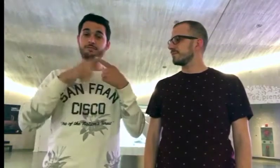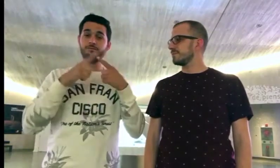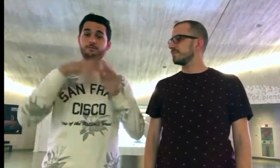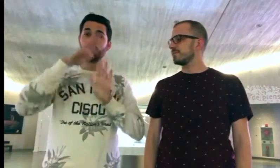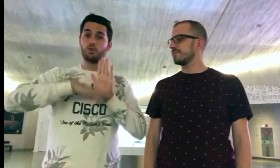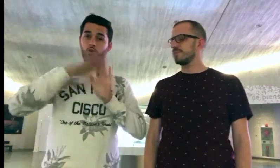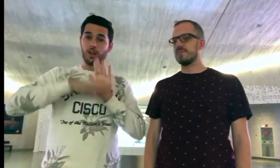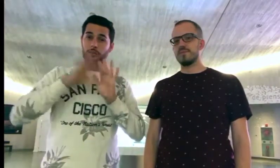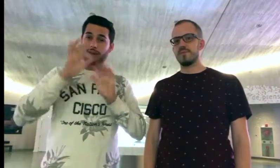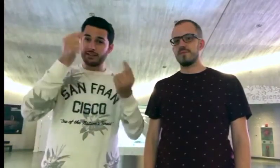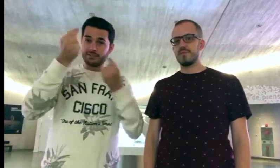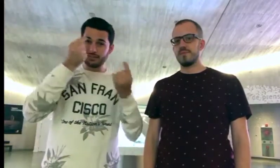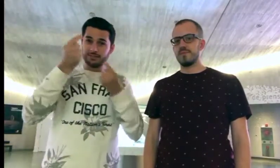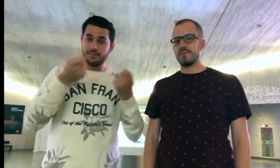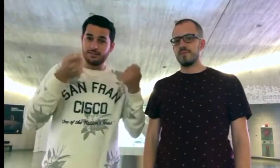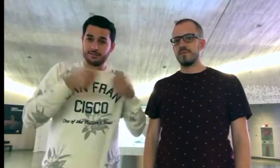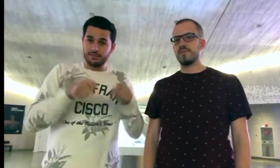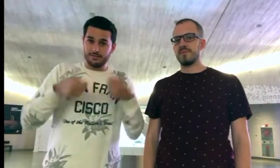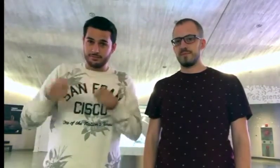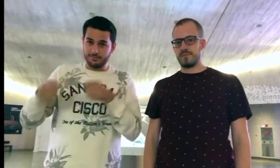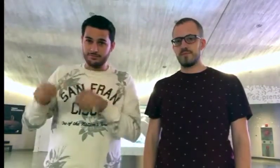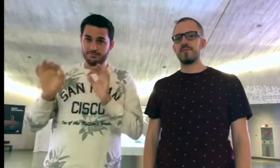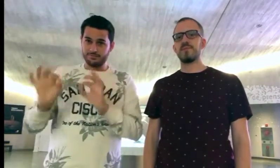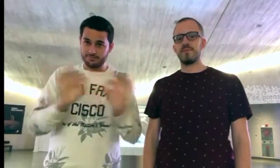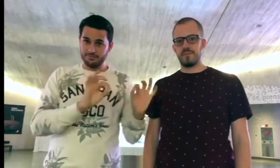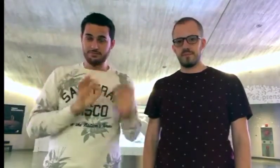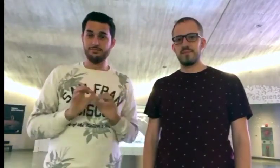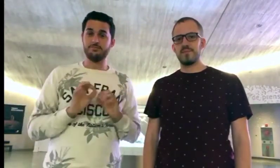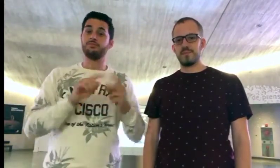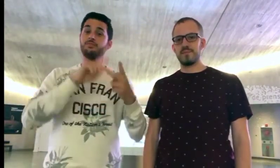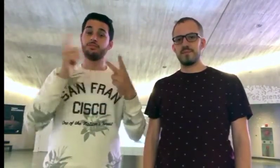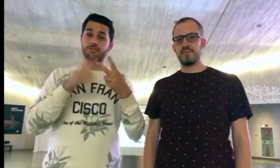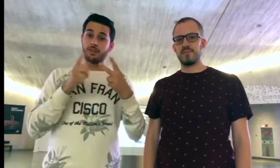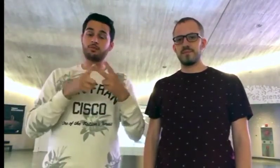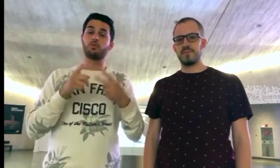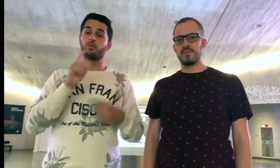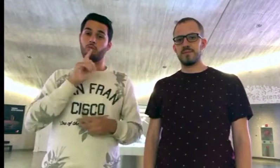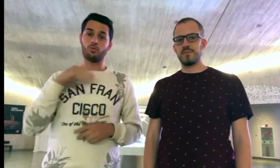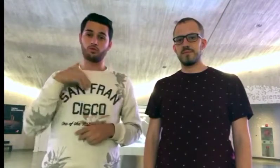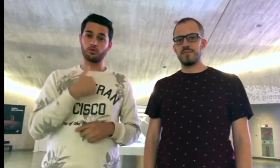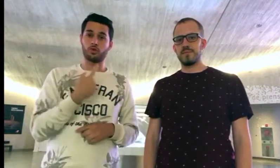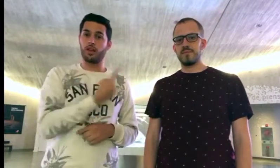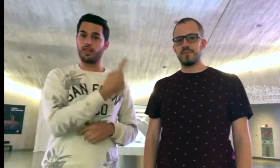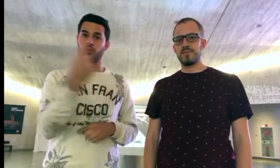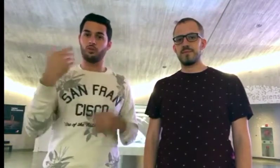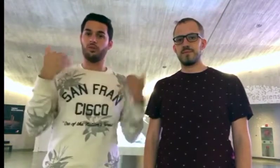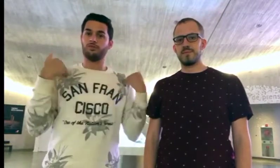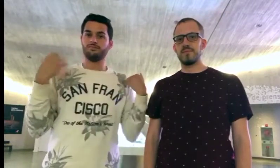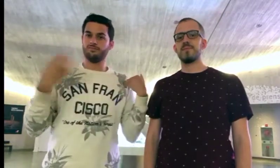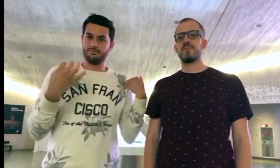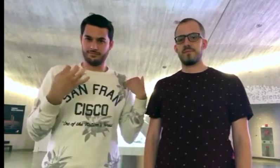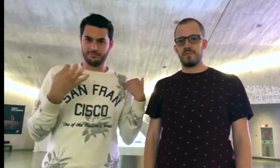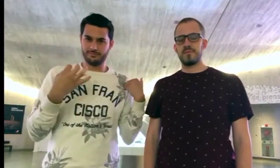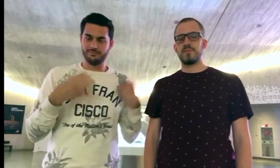en primer lugar, preparar y cerrar detalles del programa de actividades. En segundo lugar, aclarar los roles de cada miembro del Comité Organizador del CEJS.